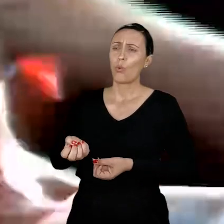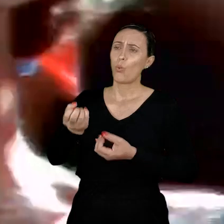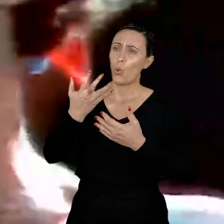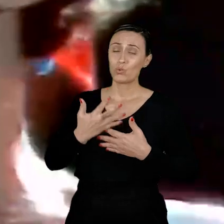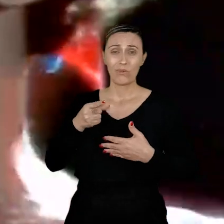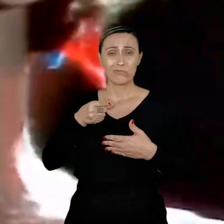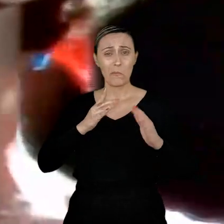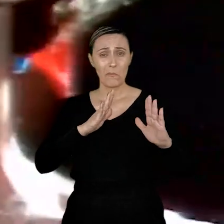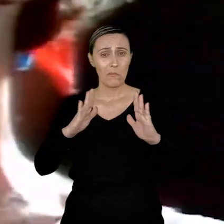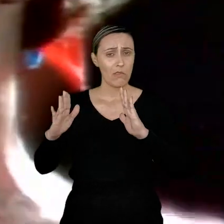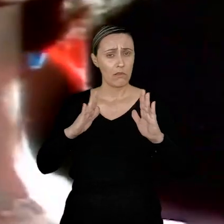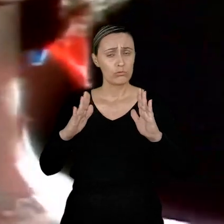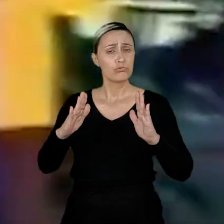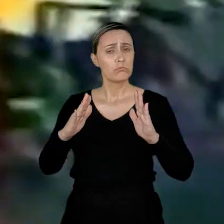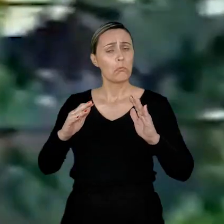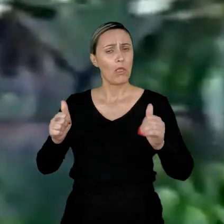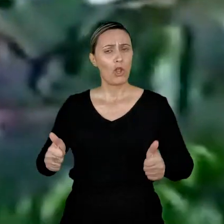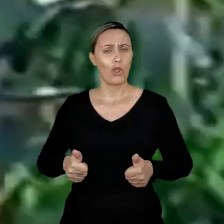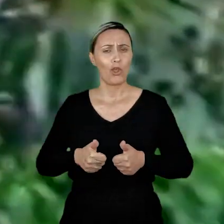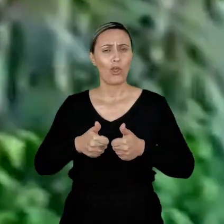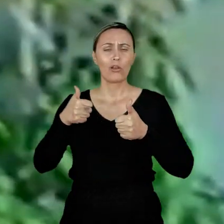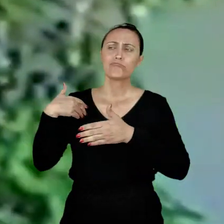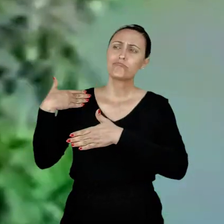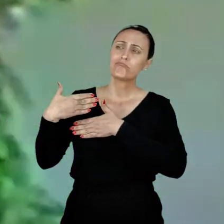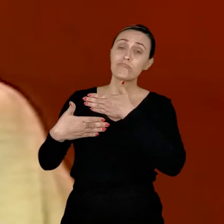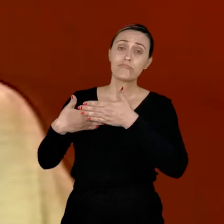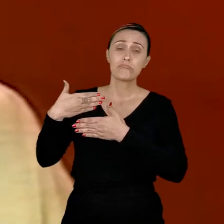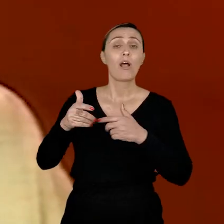tudo estava melhorando e que eu teria em média sete anos,